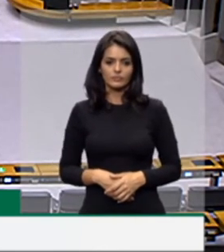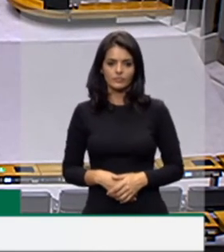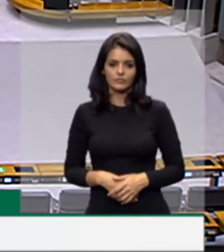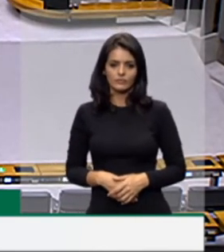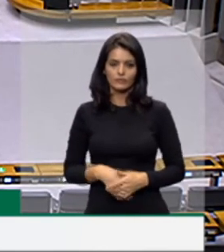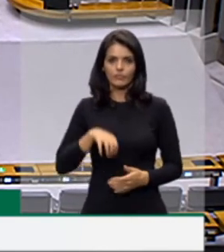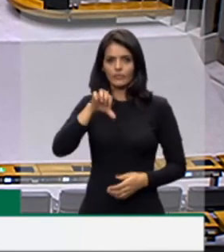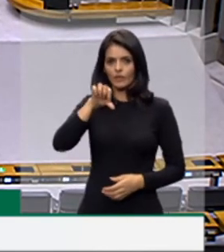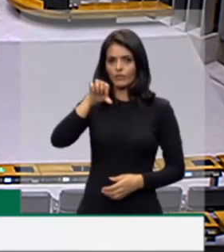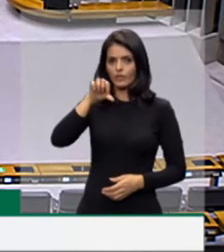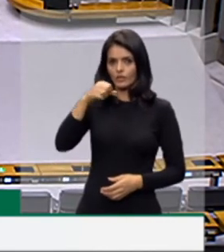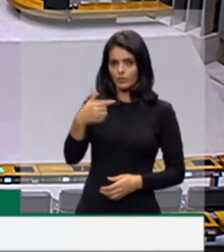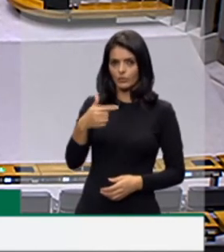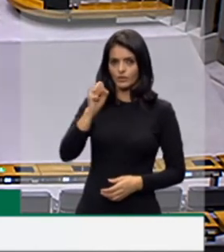ENCERRADA A VOTAÇÃ